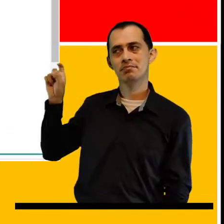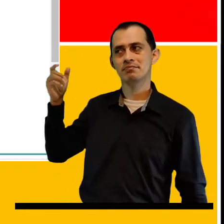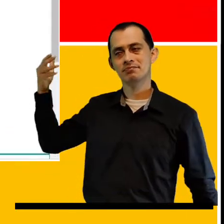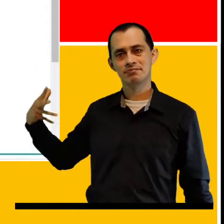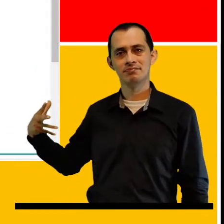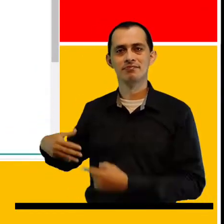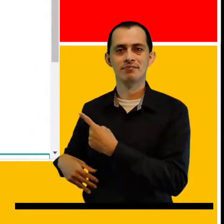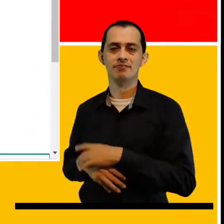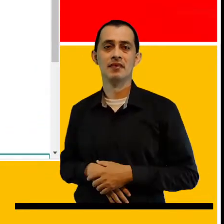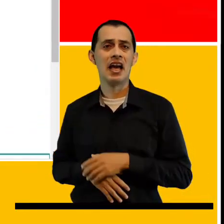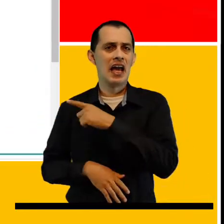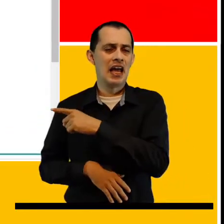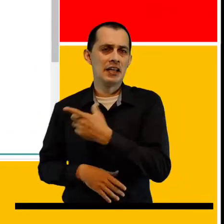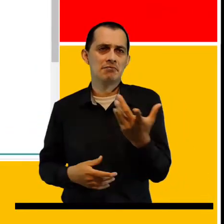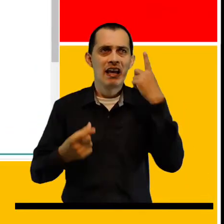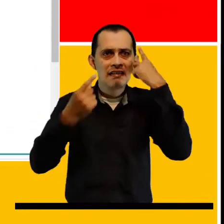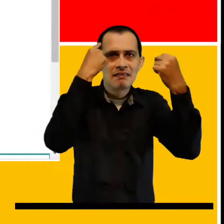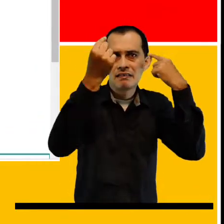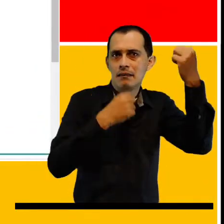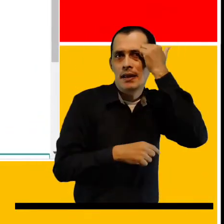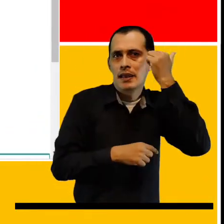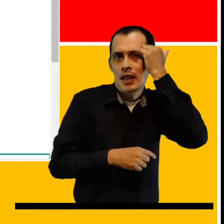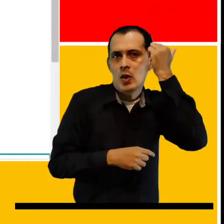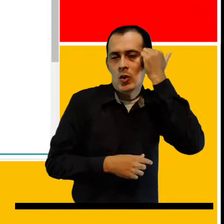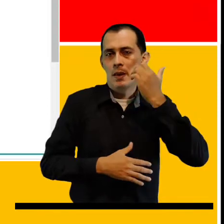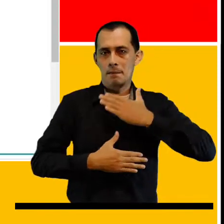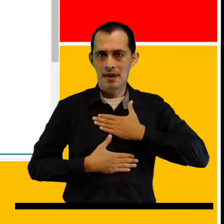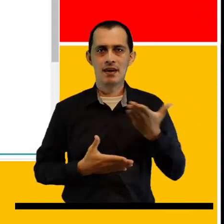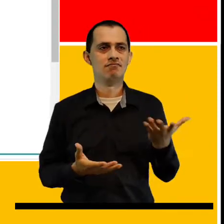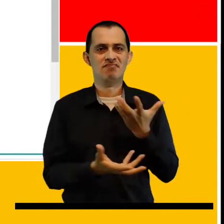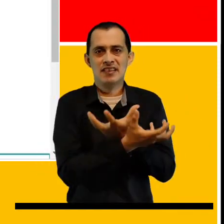estrategias pedagógicas que tienen que ver con Ciencia, Tecnología e Innovación. En